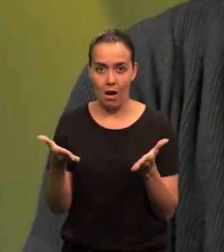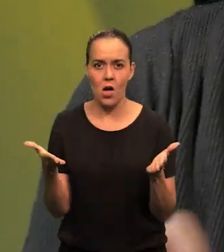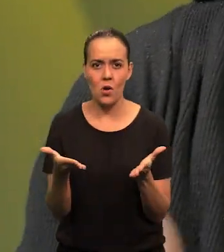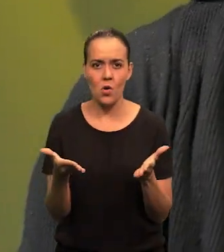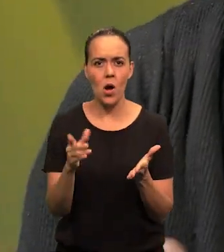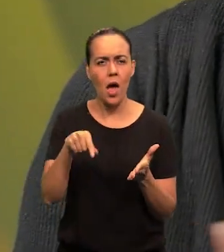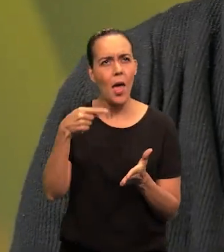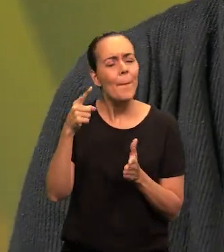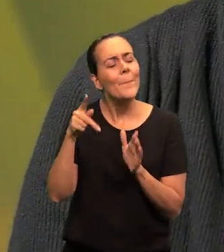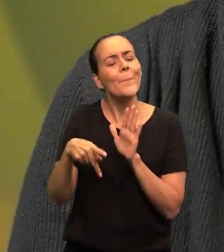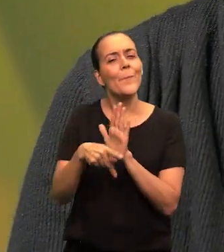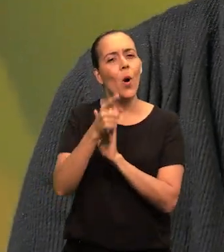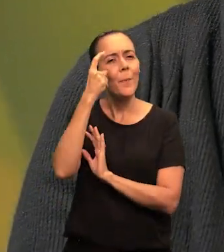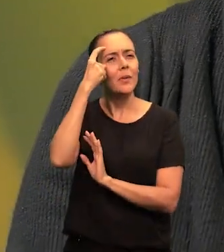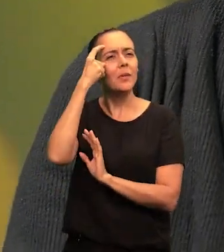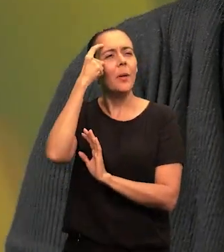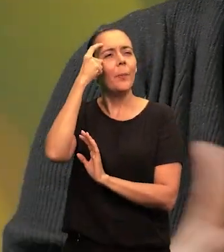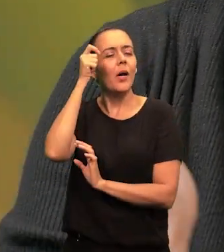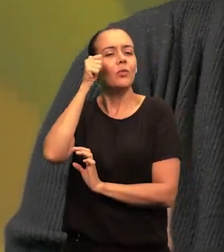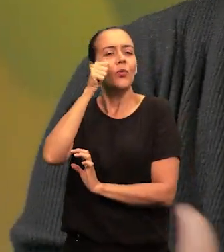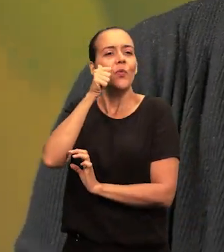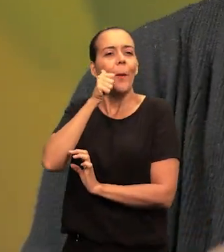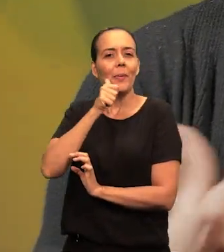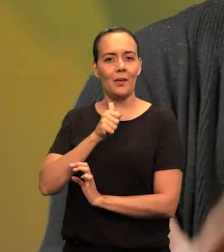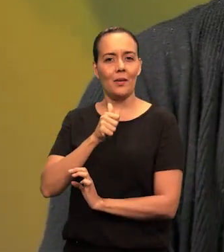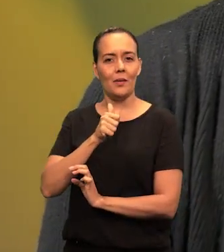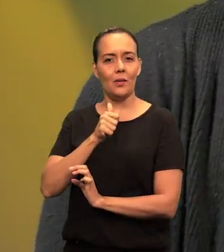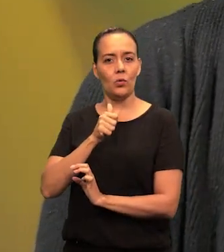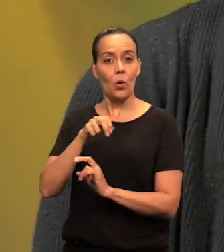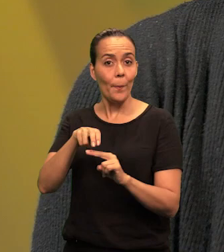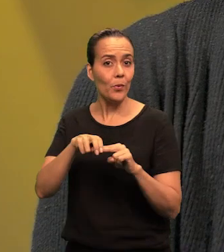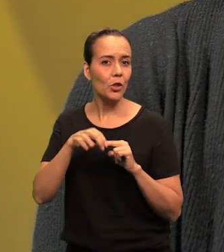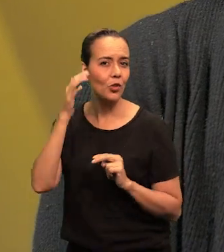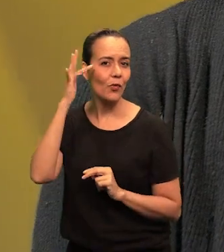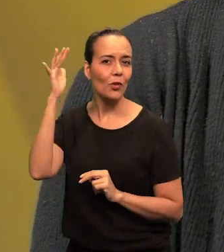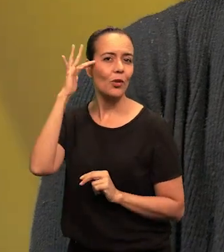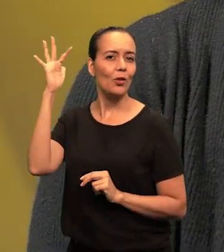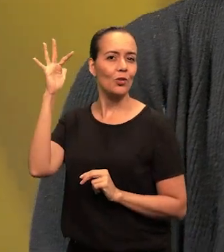é um pensamento feminino. Por isso que as mulheres estão cada vez mais aparecendo na filosofia,